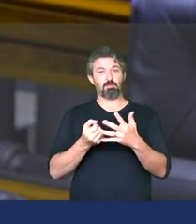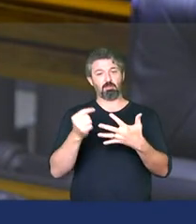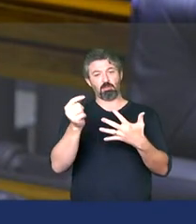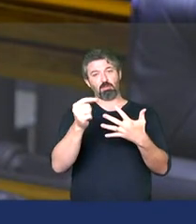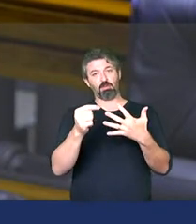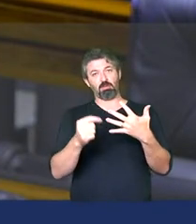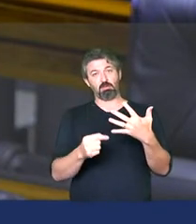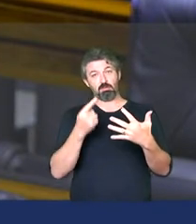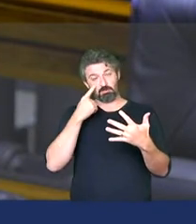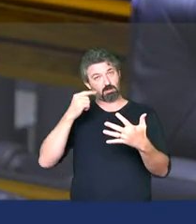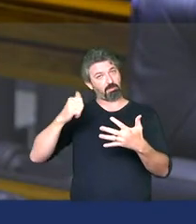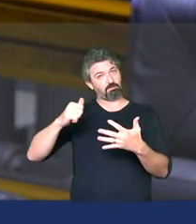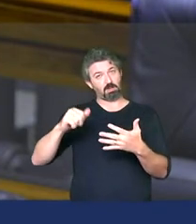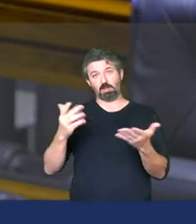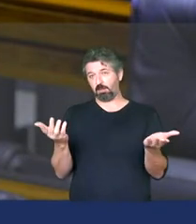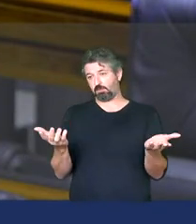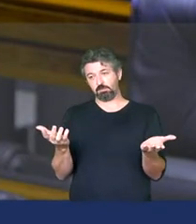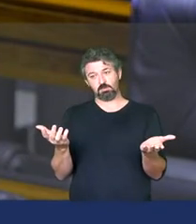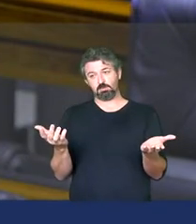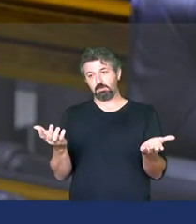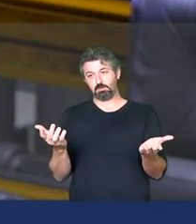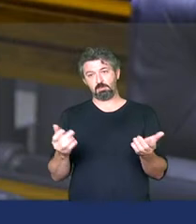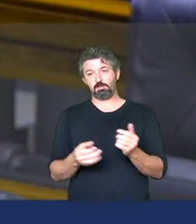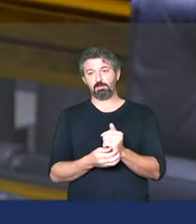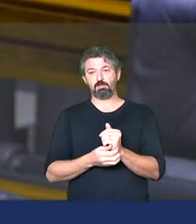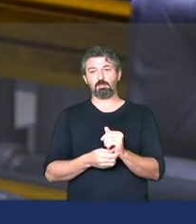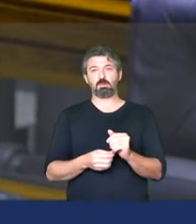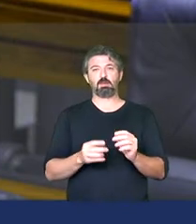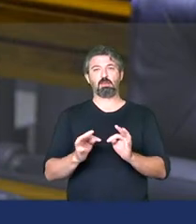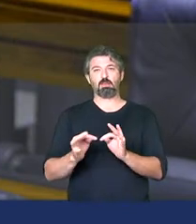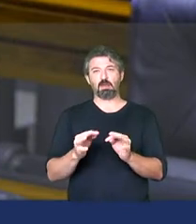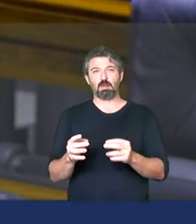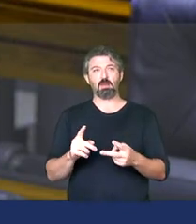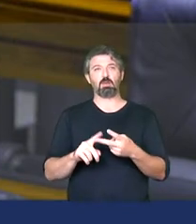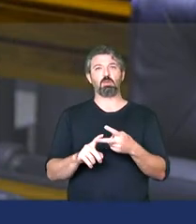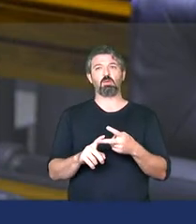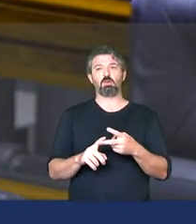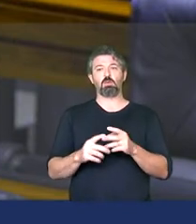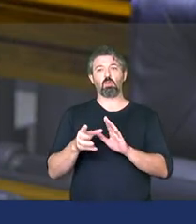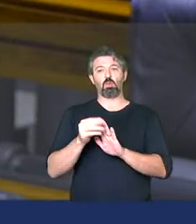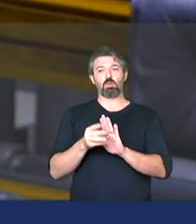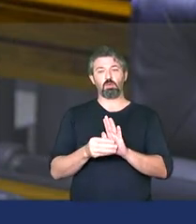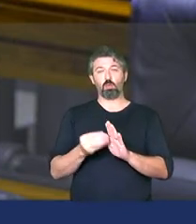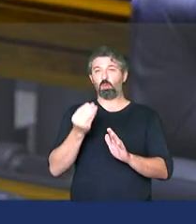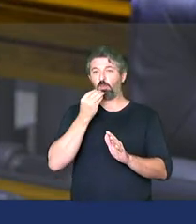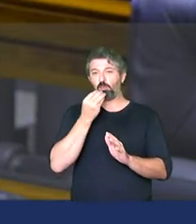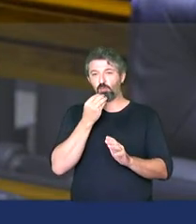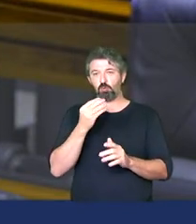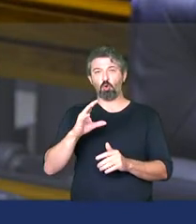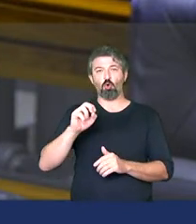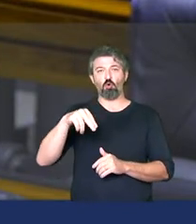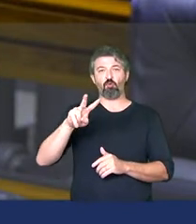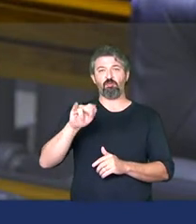PRESIDENTE FAZER A SANÇÃO PRESIDENCIAL POR TER UMA SÉRIE DE QUESITOS A SEREM AVALIADOS. AS QUESTÕES TÉ CNICAS... TEM O MÉRITO DE OPORTUNIDADE E CONVENIÊNCIA.